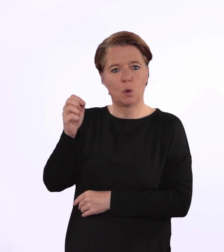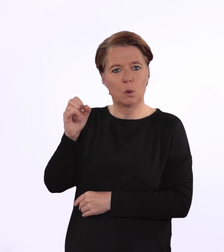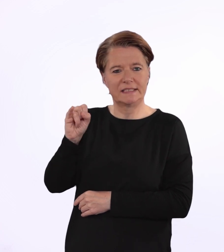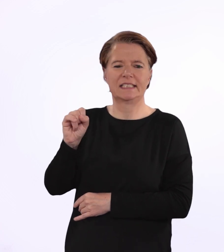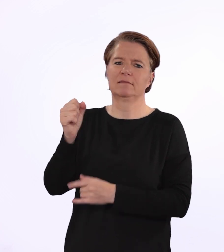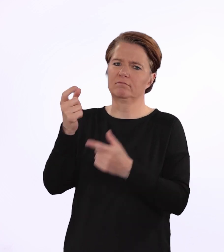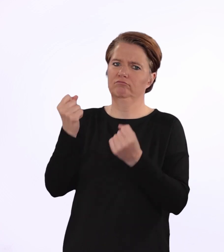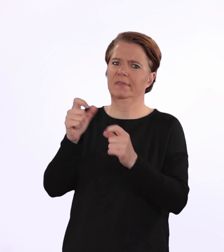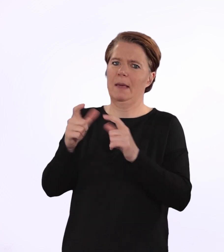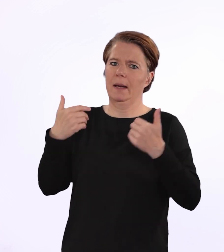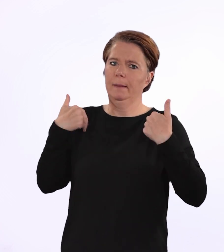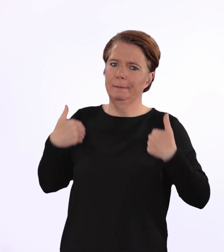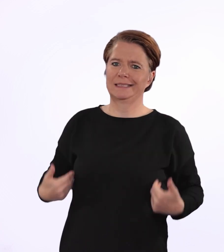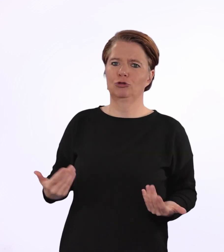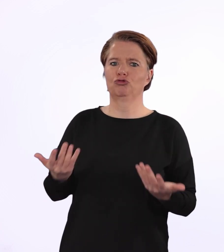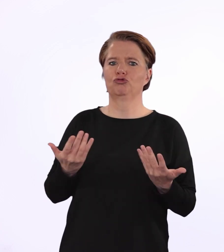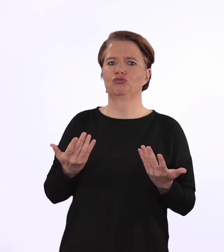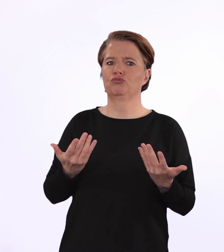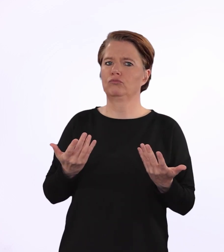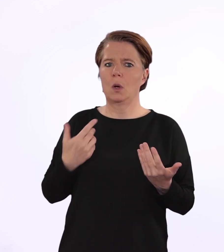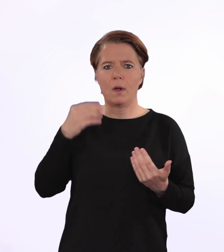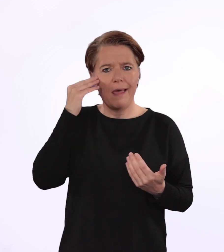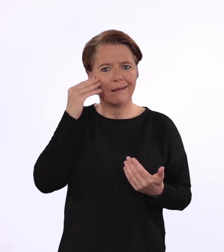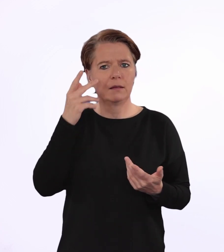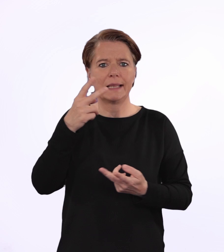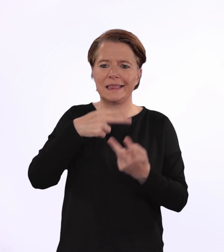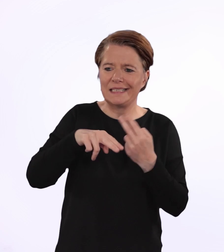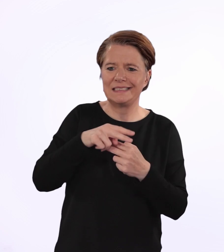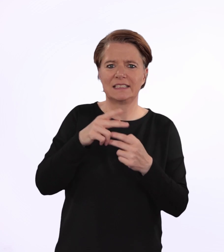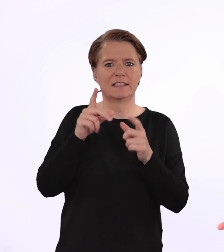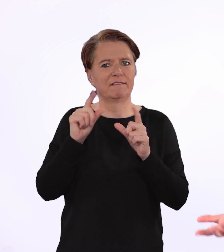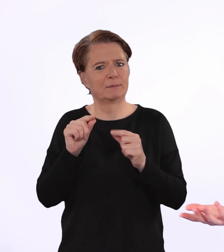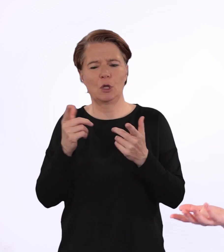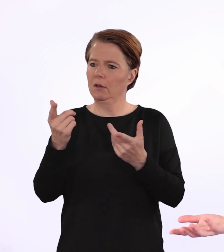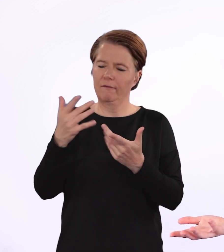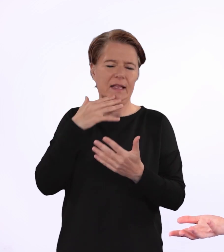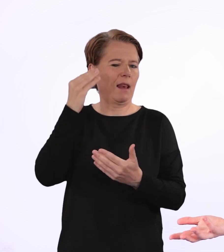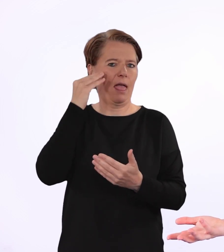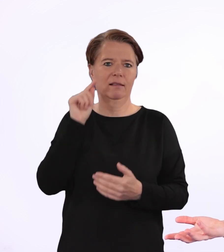die immer sehr physisch sind und wo ich tatsächlich bisher alles, was ich an Tanz kann, gelernt habe.